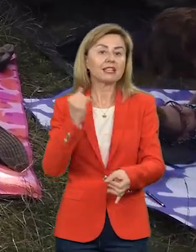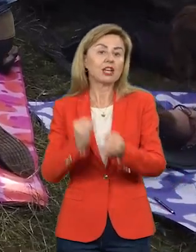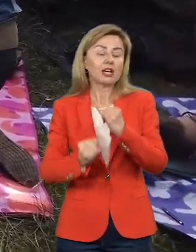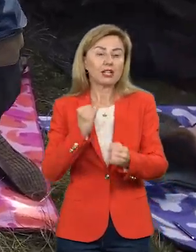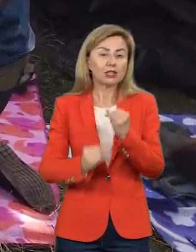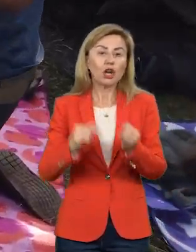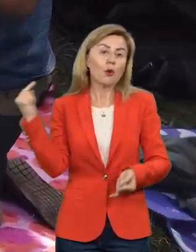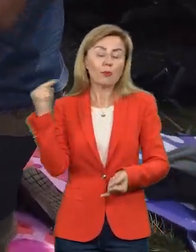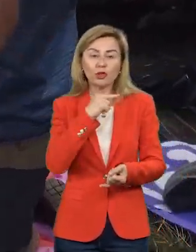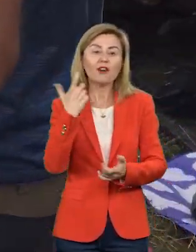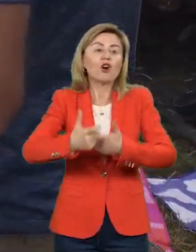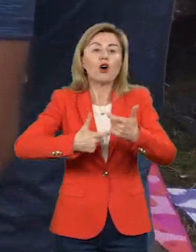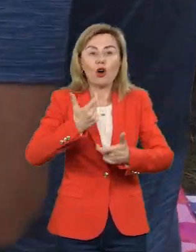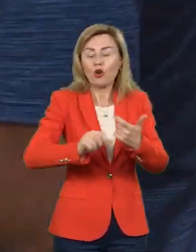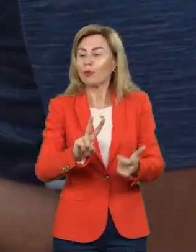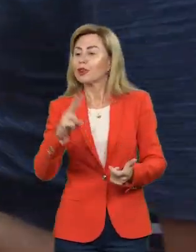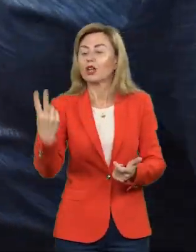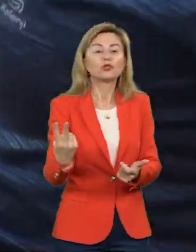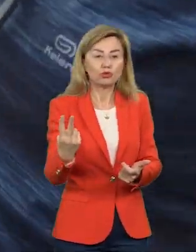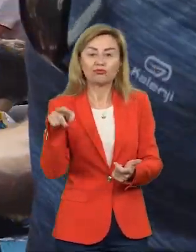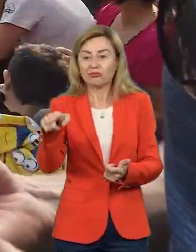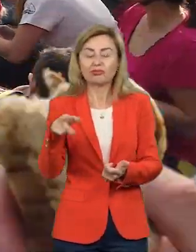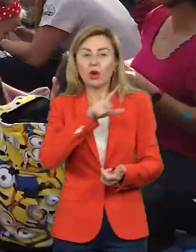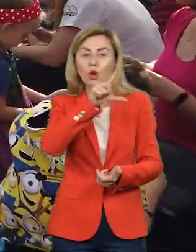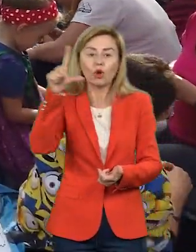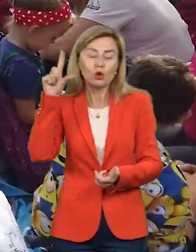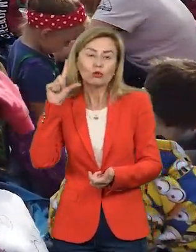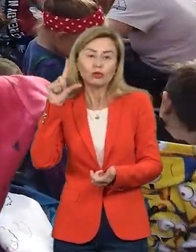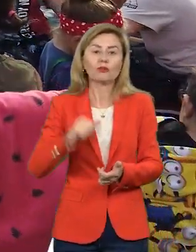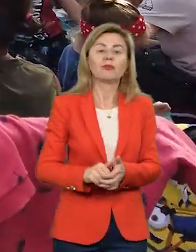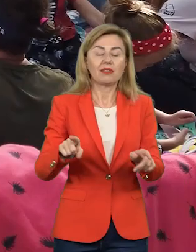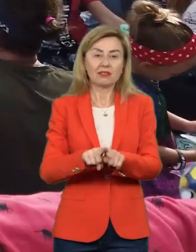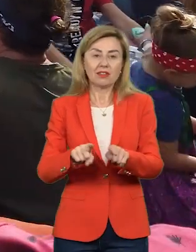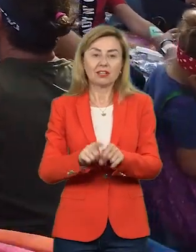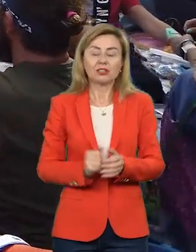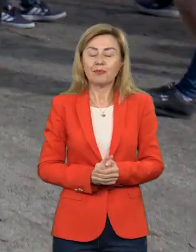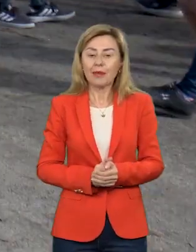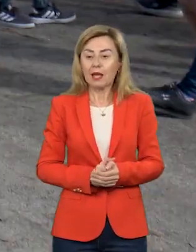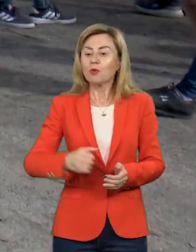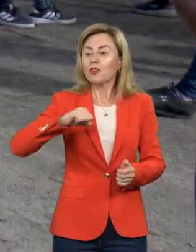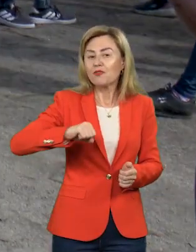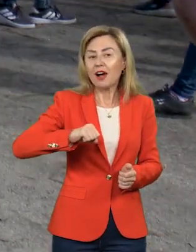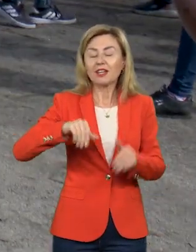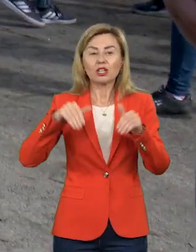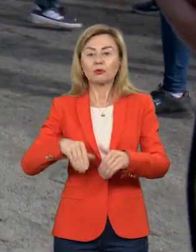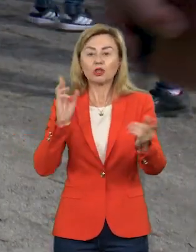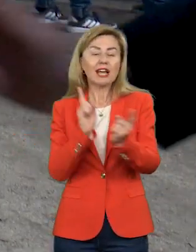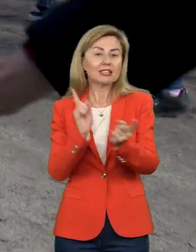to drugiej osobie, jeśli się zgodzi, mogę podać rękę. Bo chyba najfajniejsze, że właśnie można się spotykać, pobyć z ludźmi?